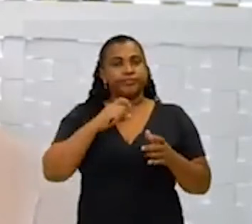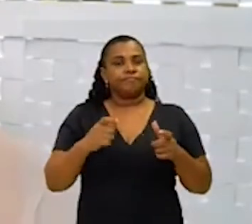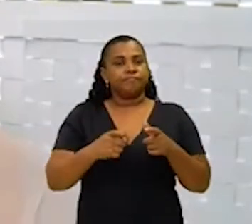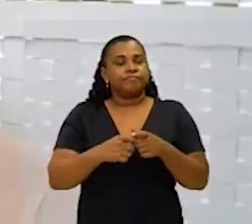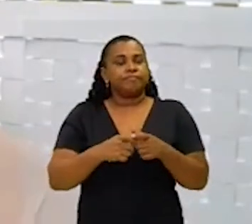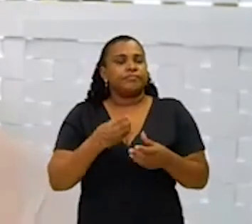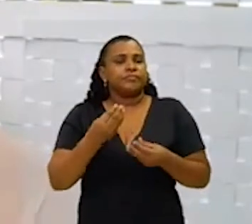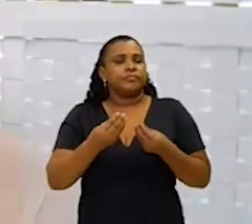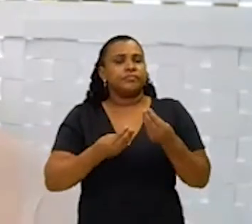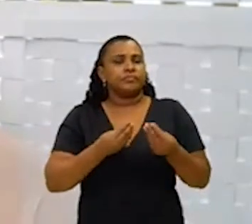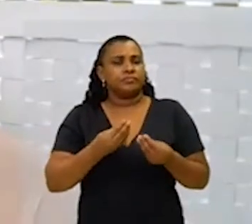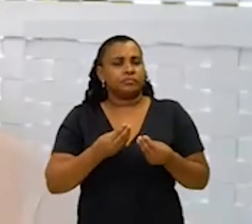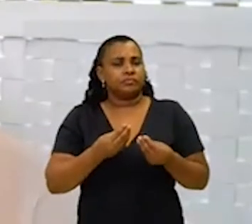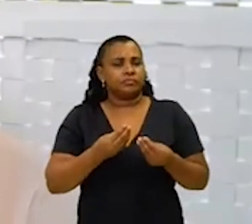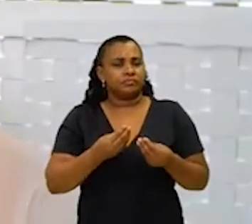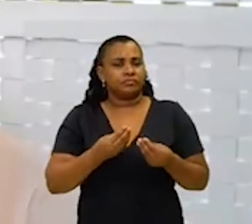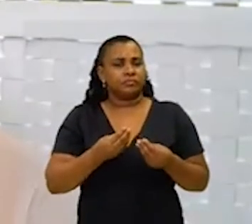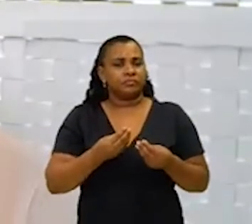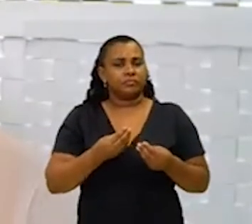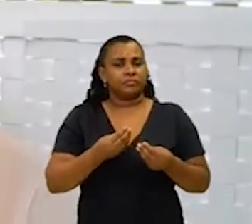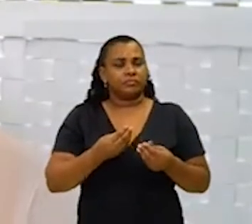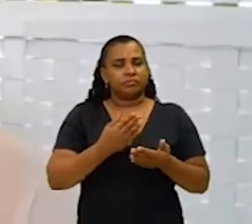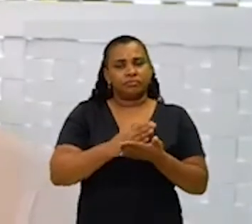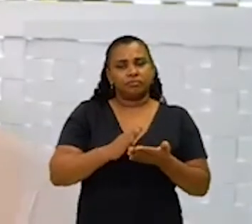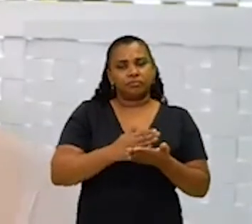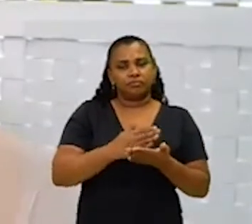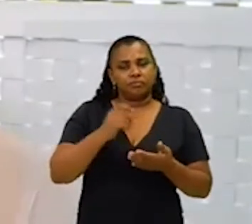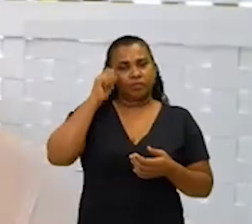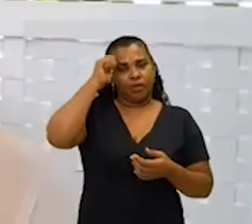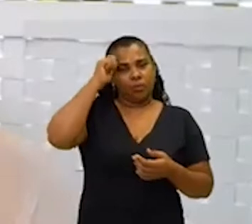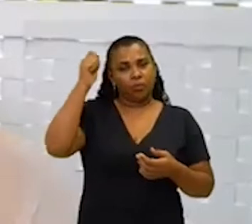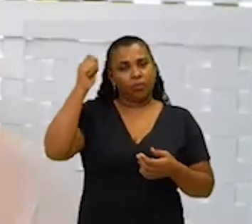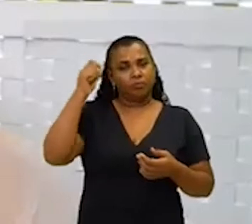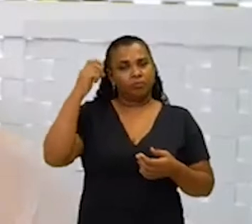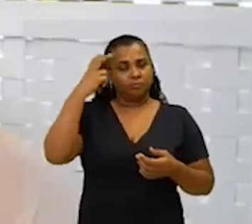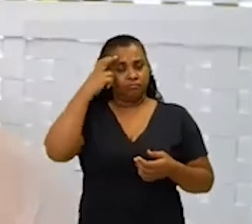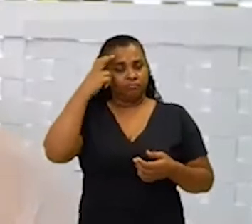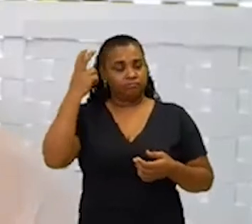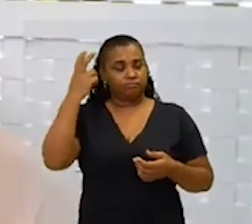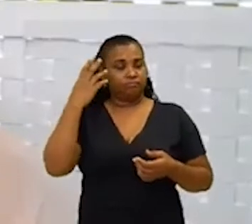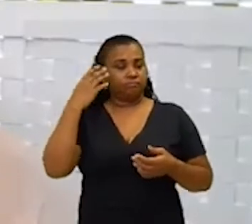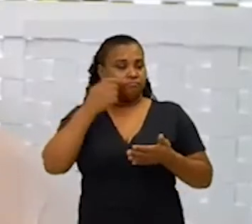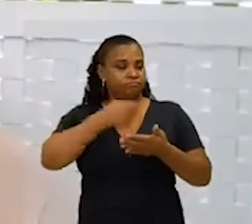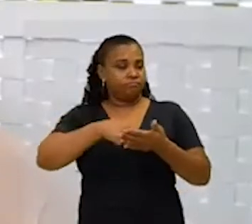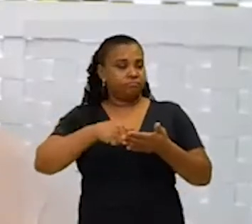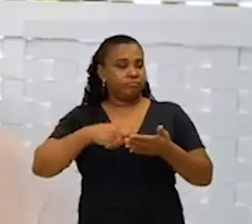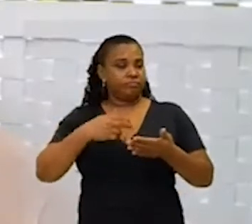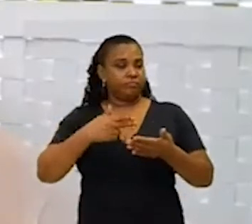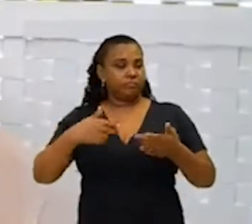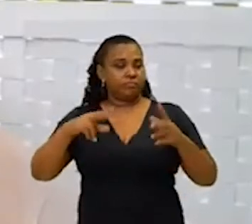mesmo os intelectuais e pensadores acadêmicos pensando sobre sobre os temas dos movimentos